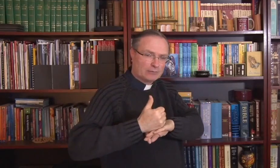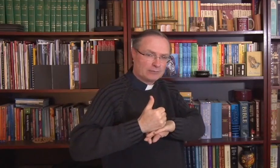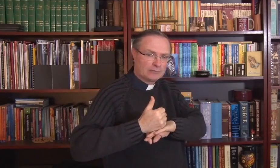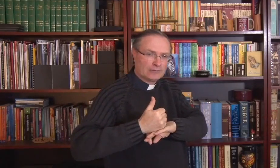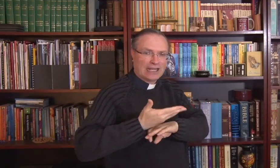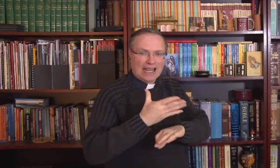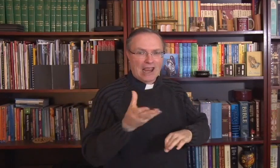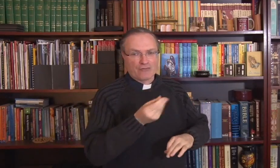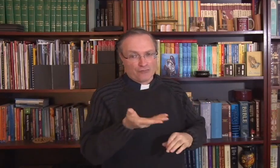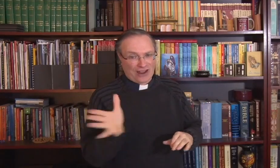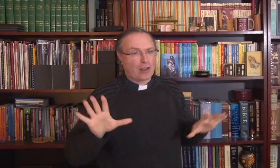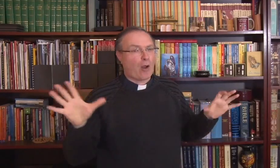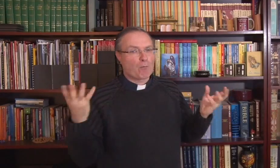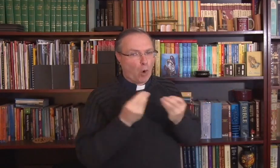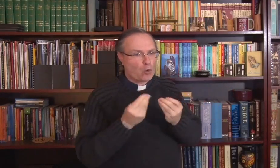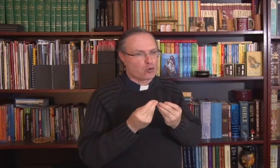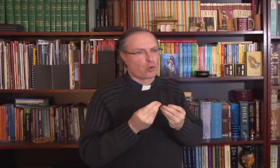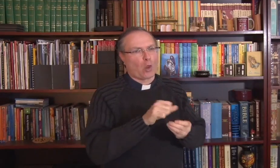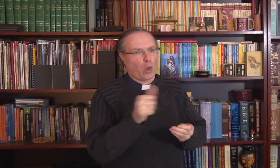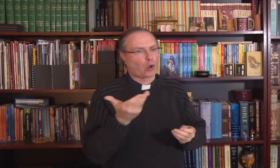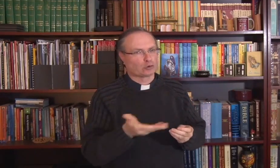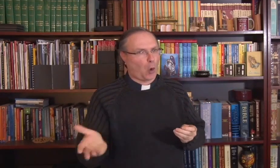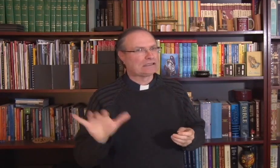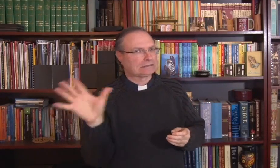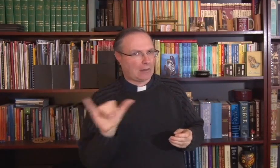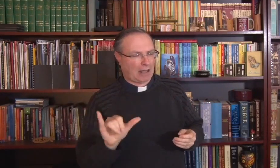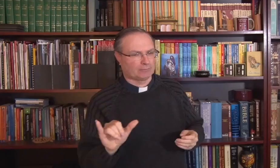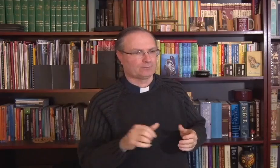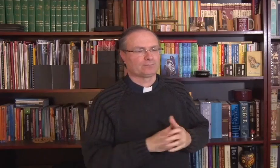et vous faites beaucoup d’autres choses semblables.»